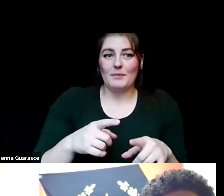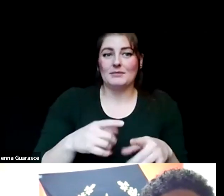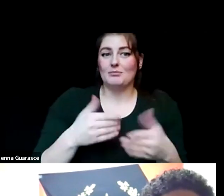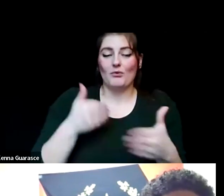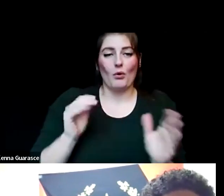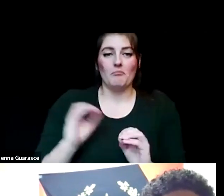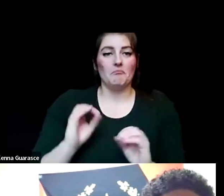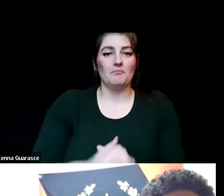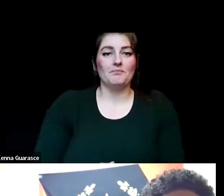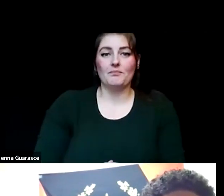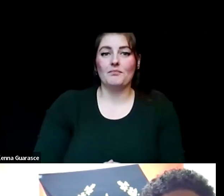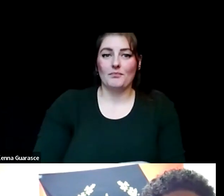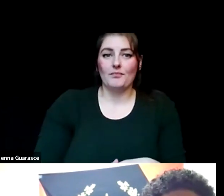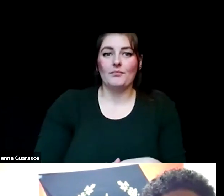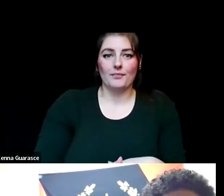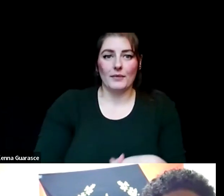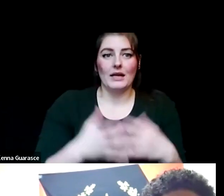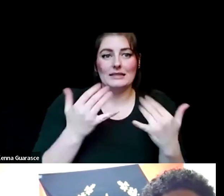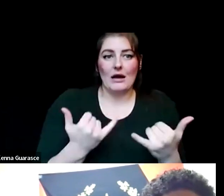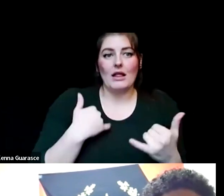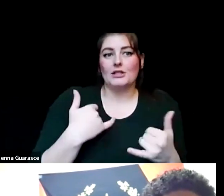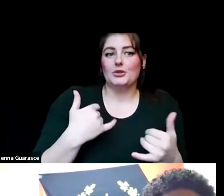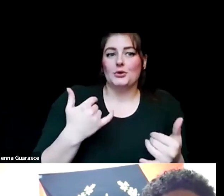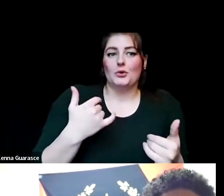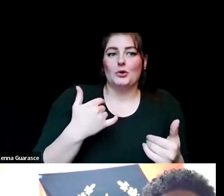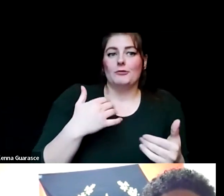y haya llevado a la intoxicación y mucho menos a la muerte.